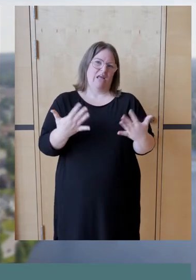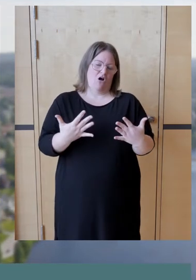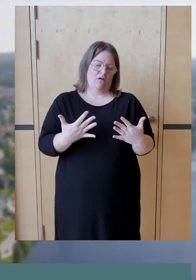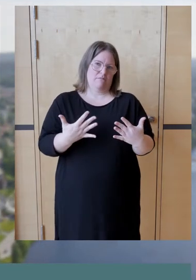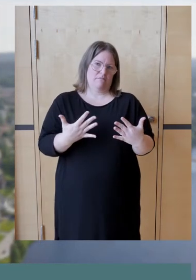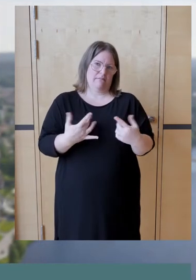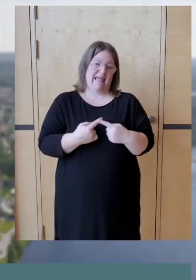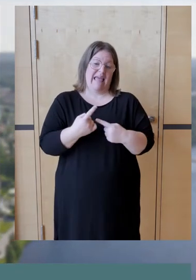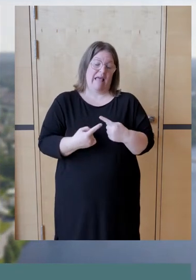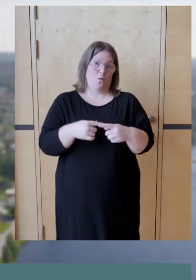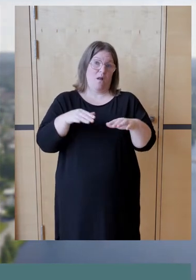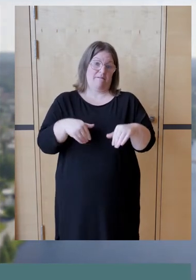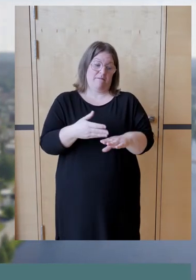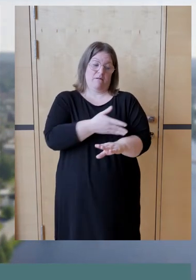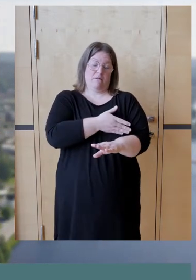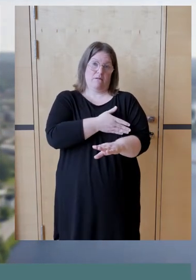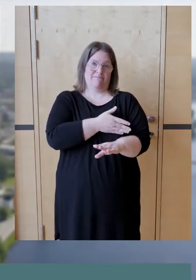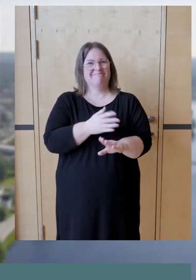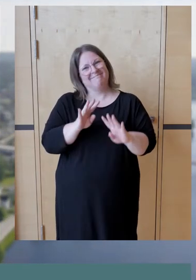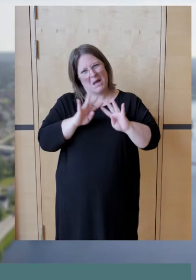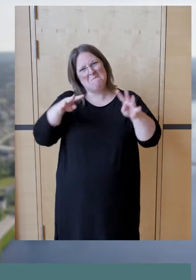Och med pandemi fokus Finns inga